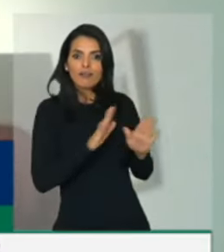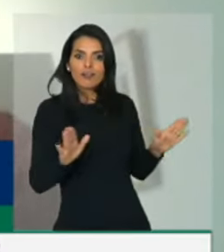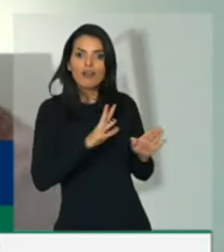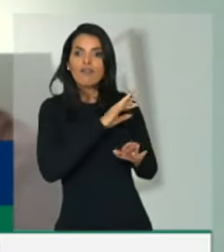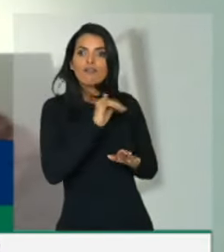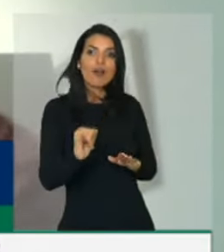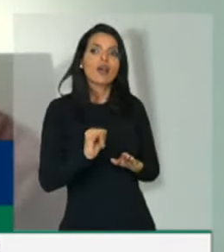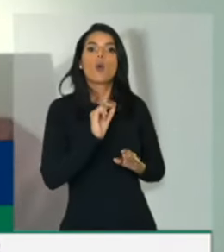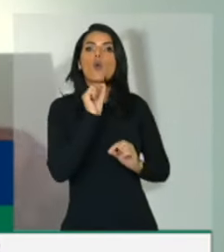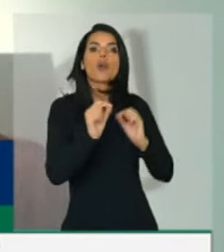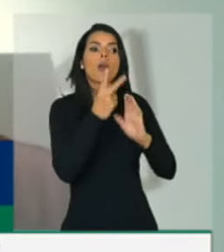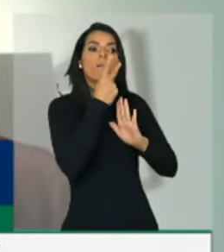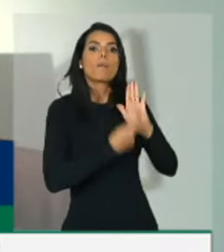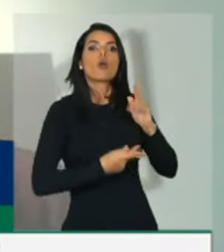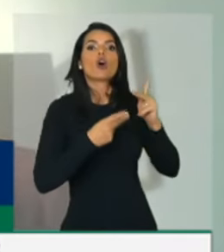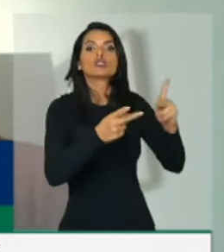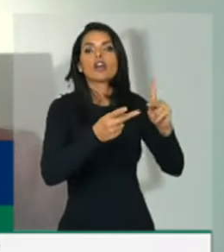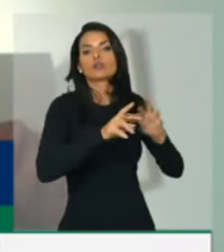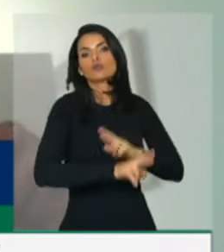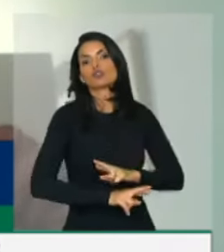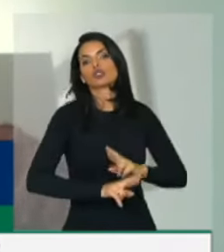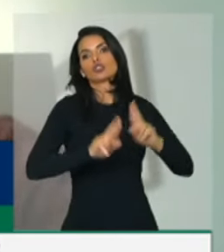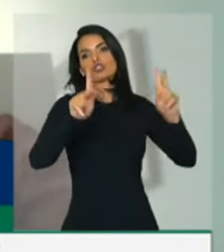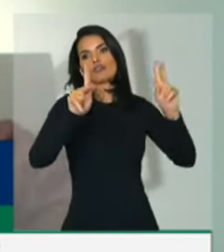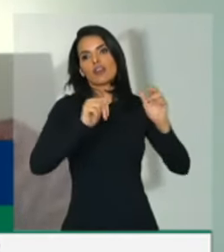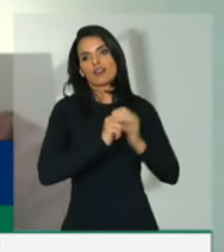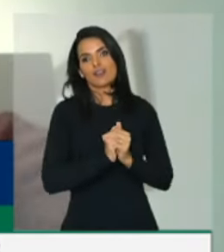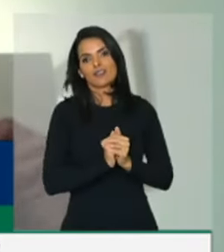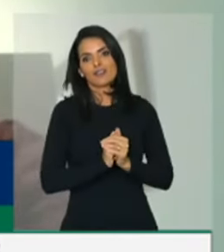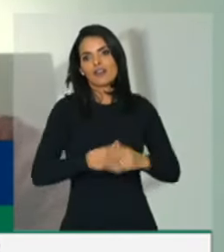MINISTÉRIO DA SAÚDE. MECANISMOS DIFERENTES, 3, 4, 5, MIL REAIS BANCADOS PELO ESTADO, PORQUE TEM ISENÇÃO